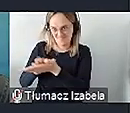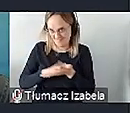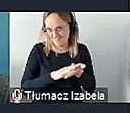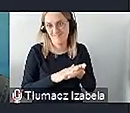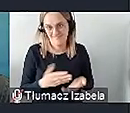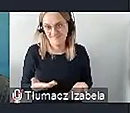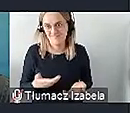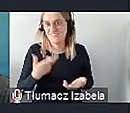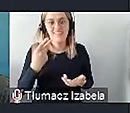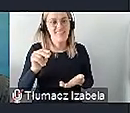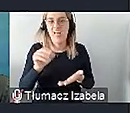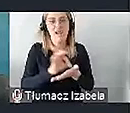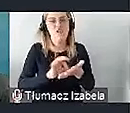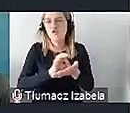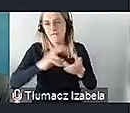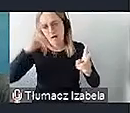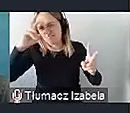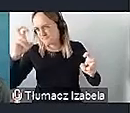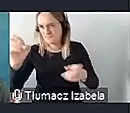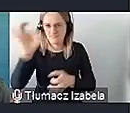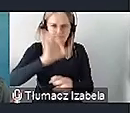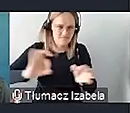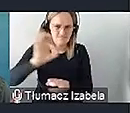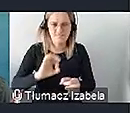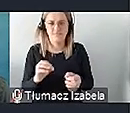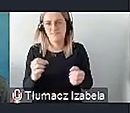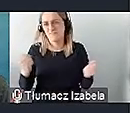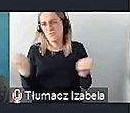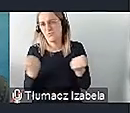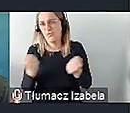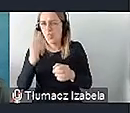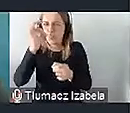Żeby nie rysować zbyt skomplikowanych rzeczy, zbyt szczegółowych rzeczy,